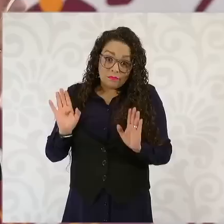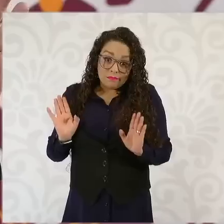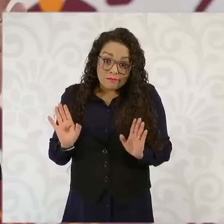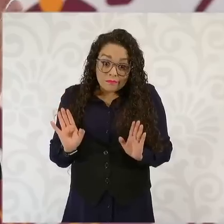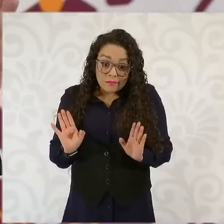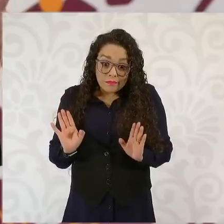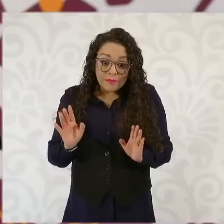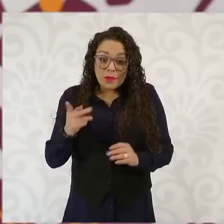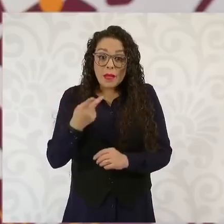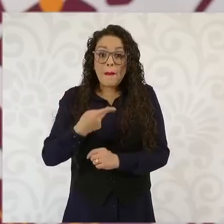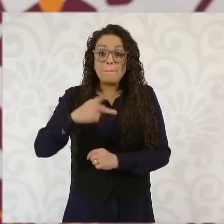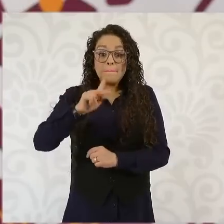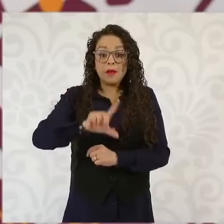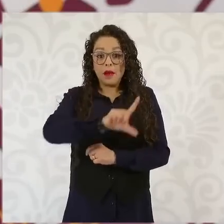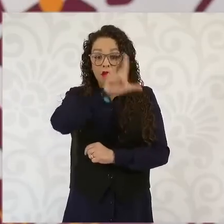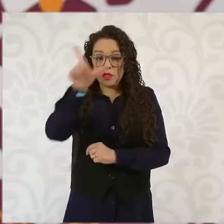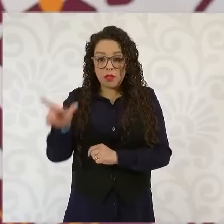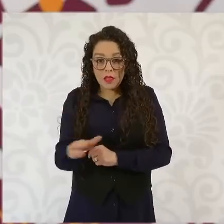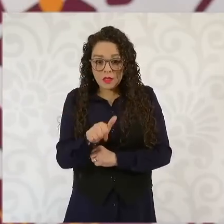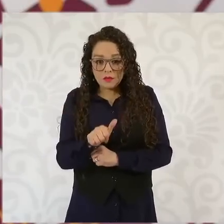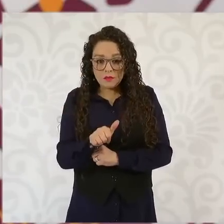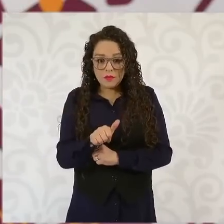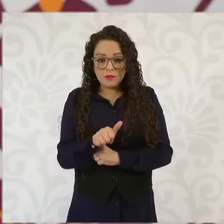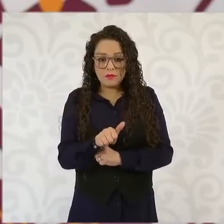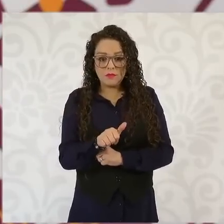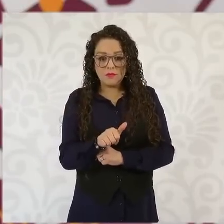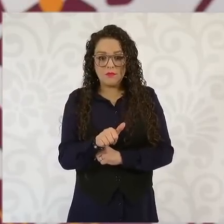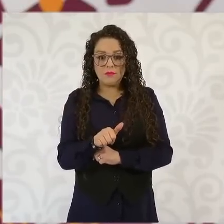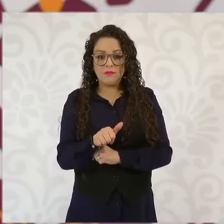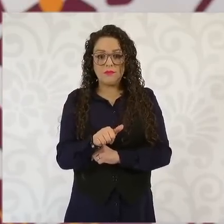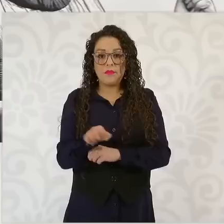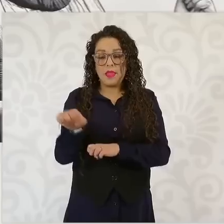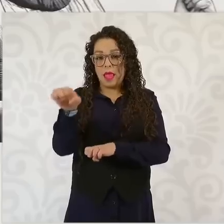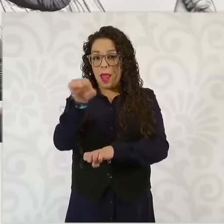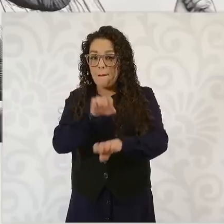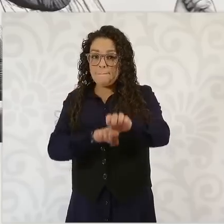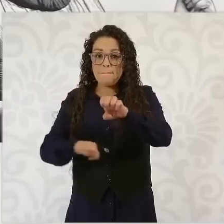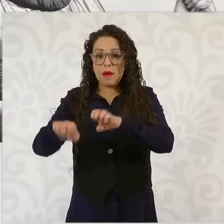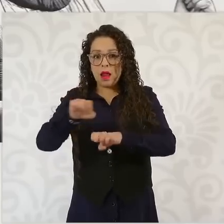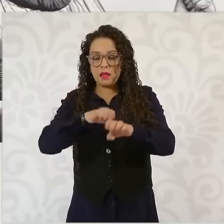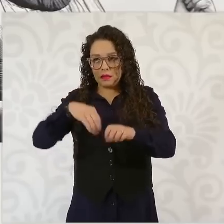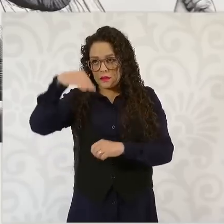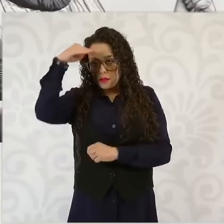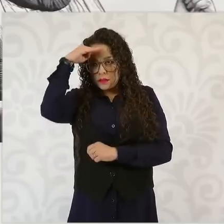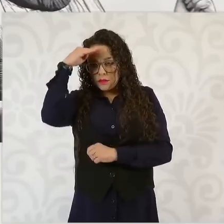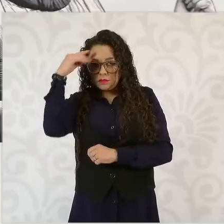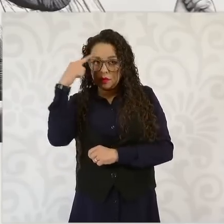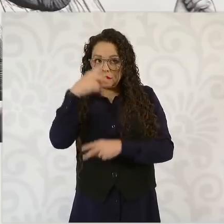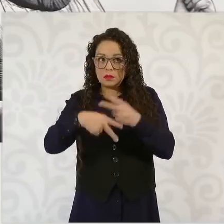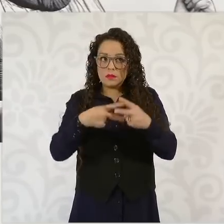una relocalización de empresas a Estados Unidos pero eso no ha ocurrido O sea si tú revisas los